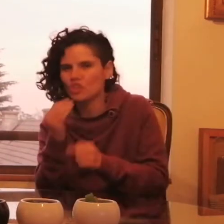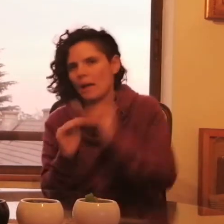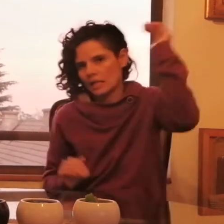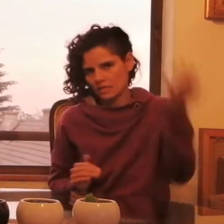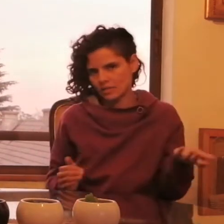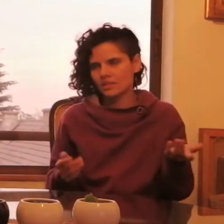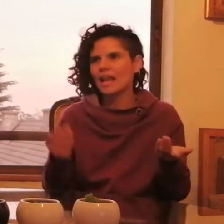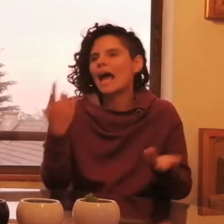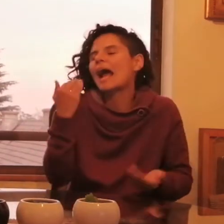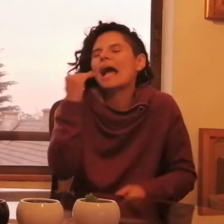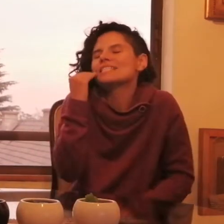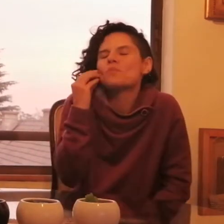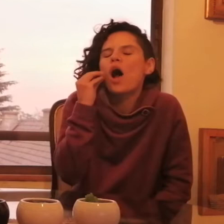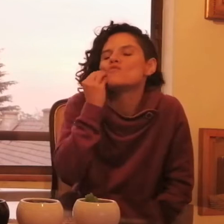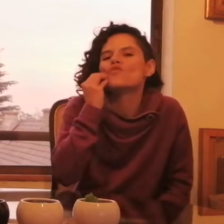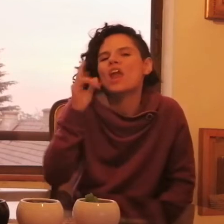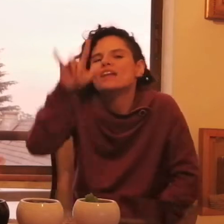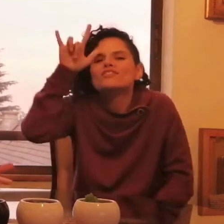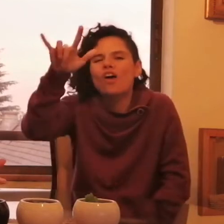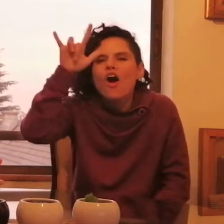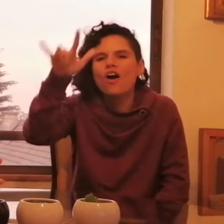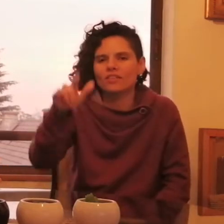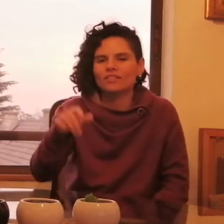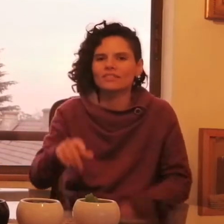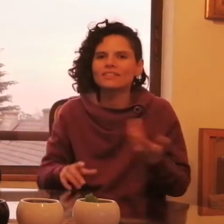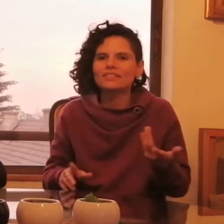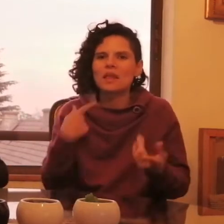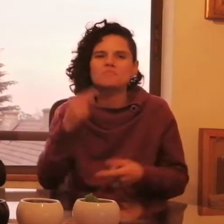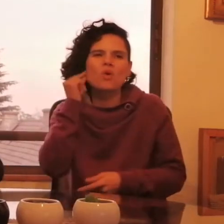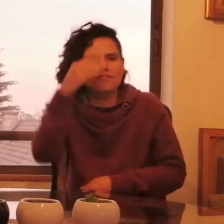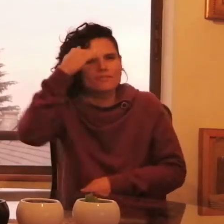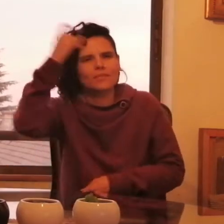como la abuela del rock. Tina Turner una alpargata al lado mío [risas]